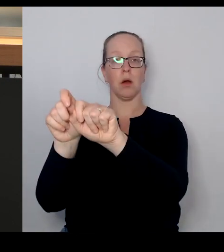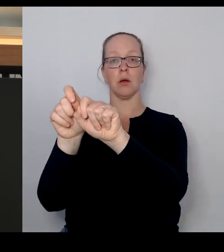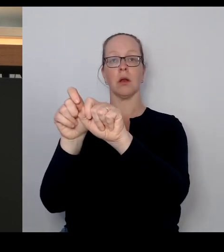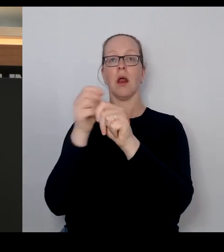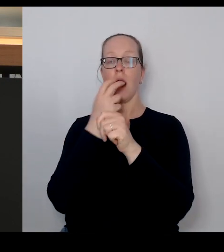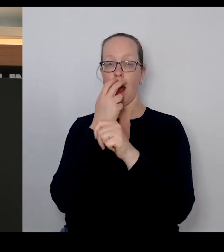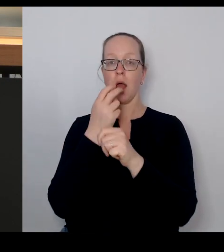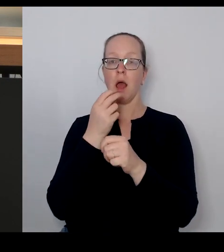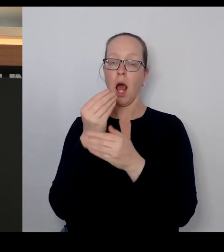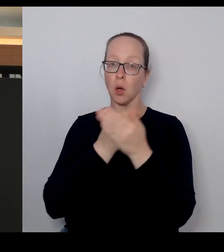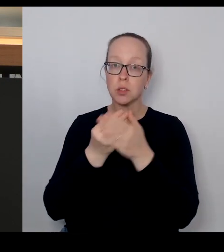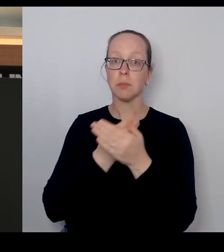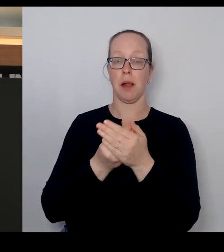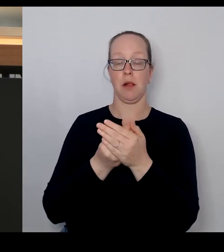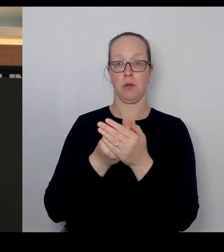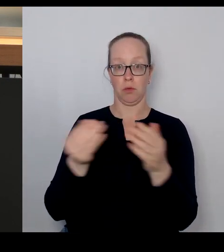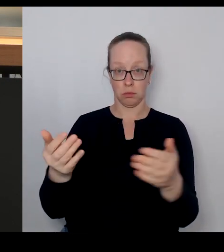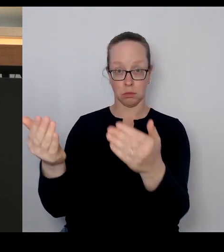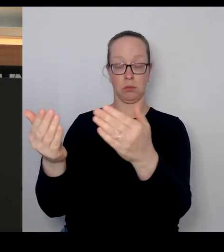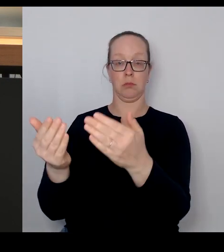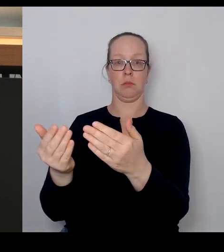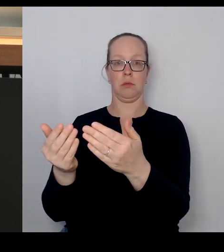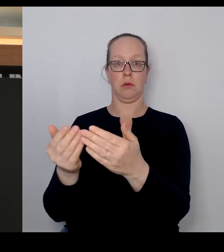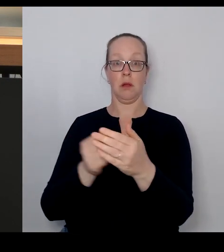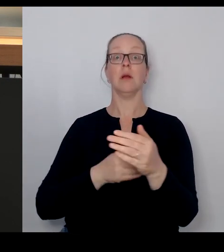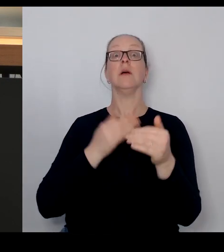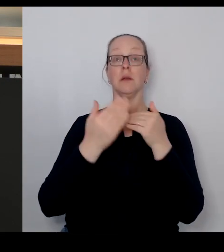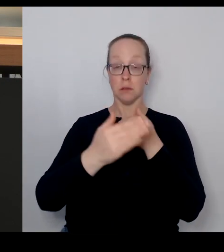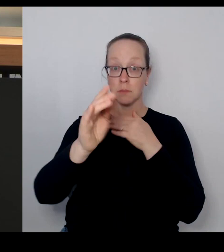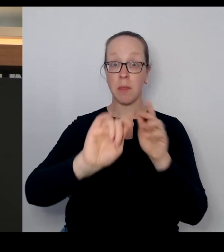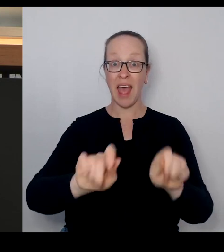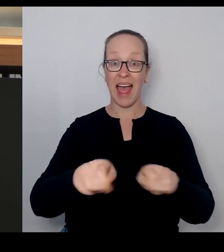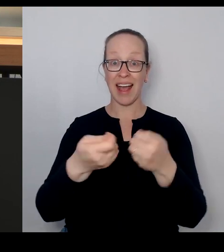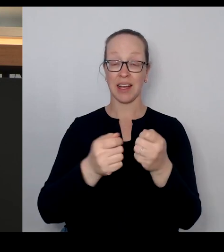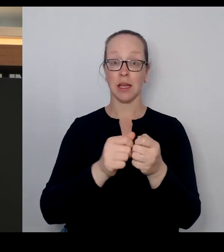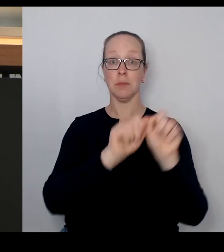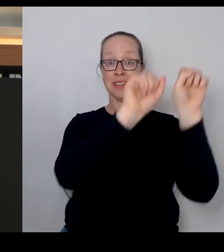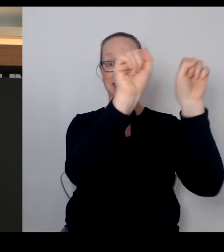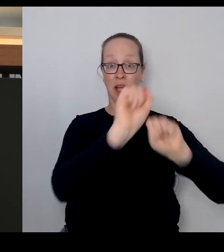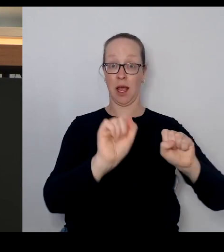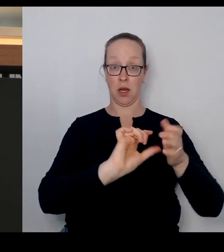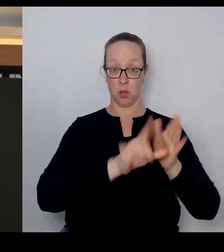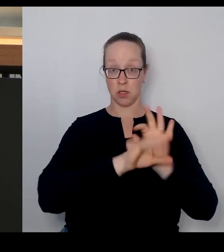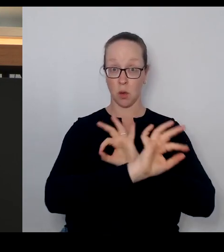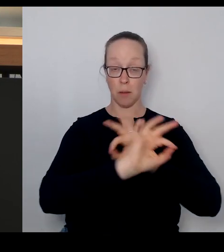Das können Sie hier auch nicht behaupten. Und das bezweifle ich auch mal, dass die Reinigungsleistung dann besser wird. Also der Antrag war ja